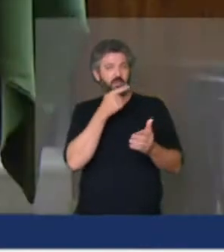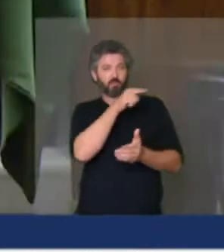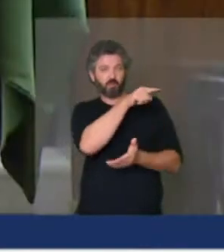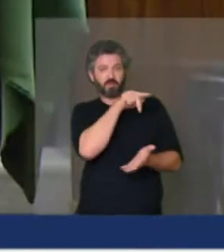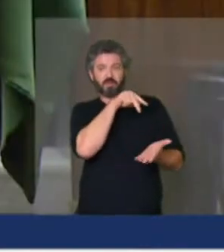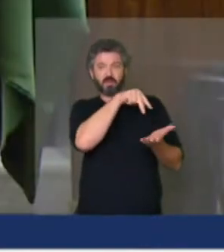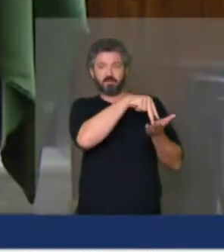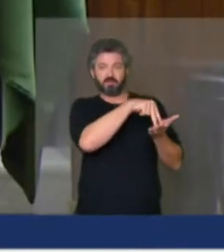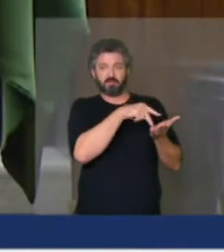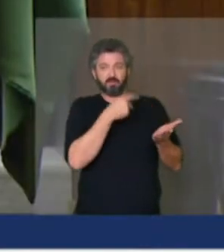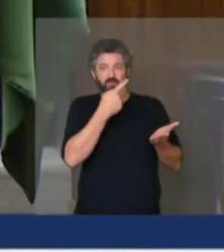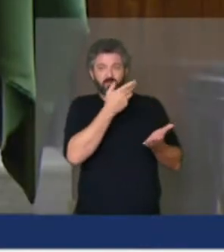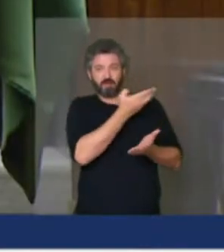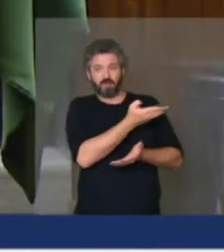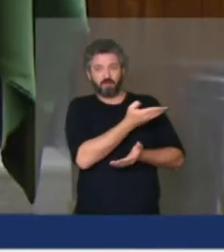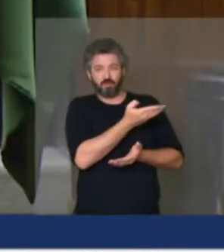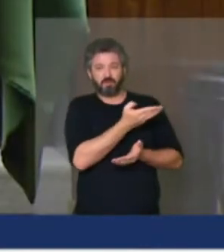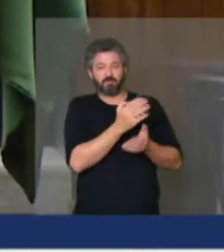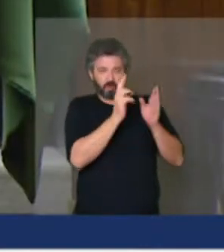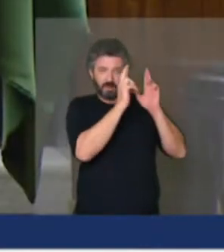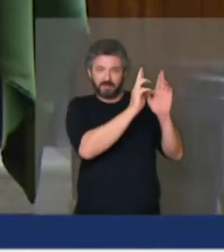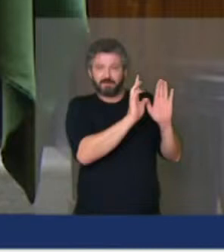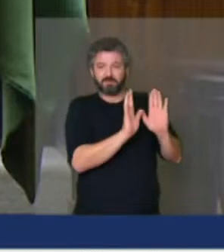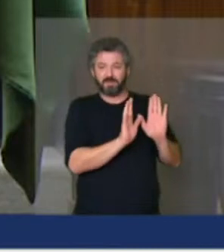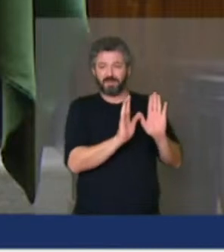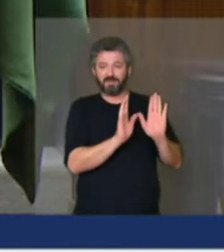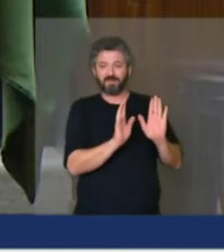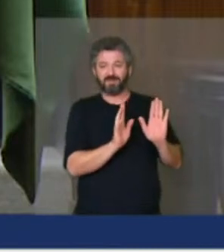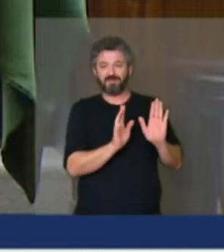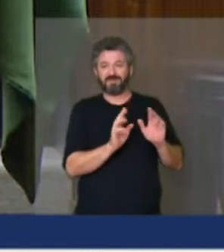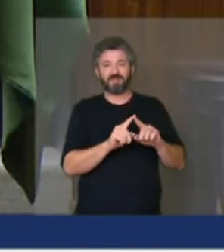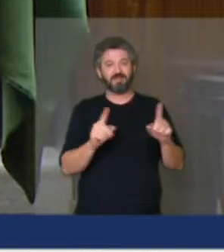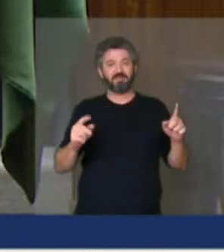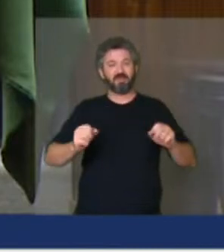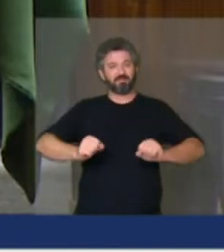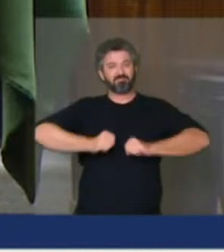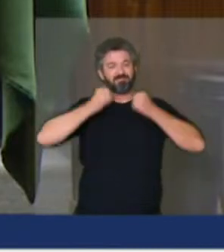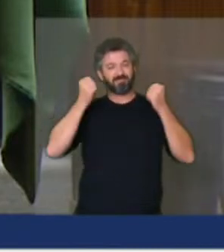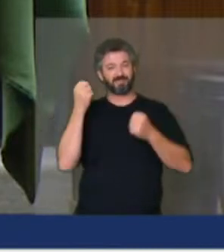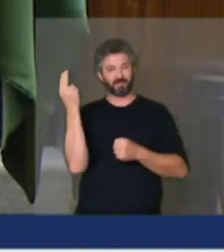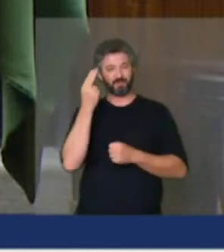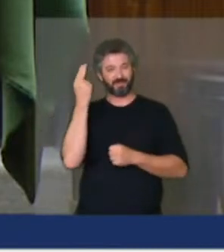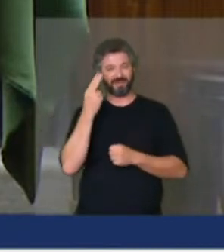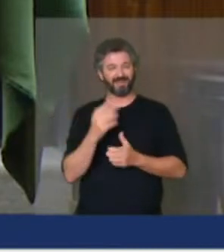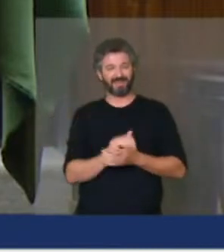DA PALAVRA... NÃO DÁ PARA REVOLTAR... PARTE DA BASE AO SABERMOS QUE O SR. PAULO GUEDES GANHA 14 MIL REAIS,